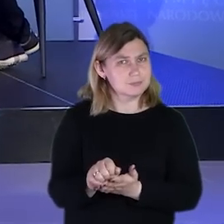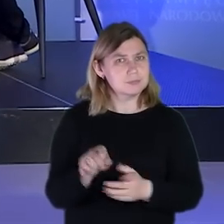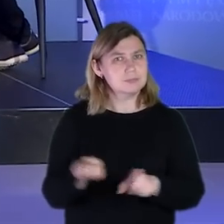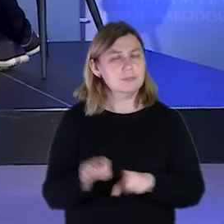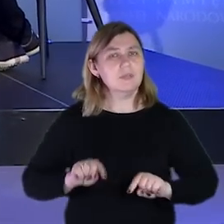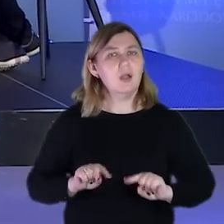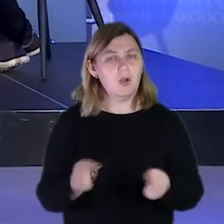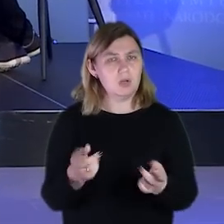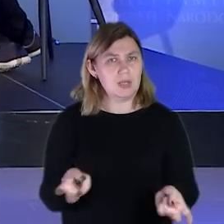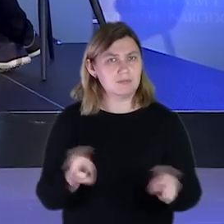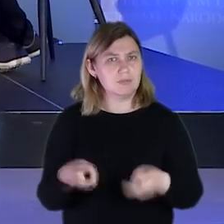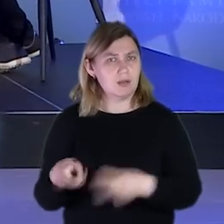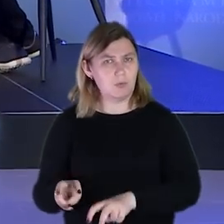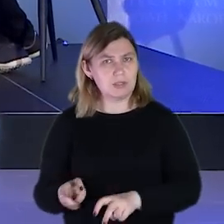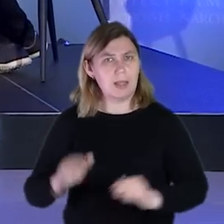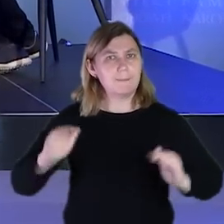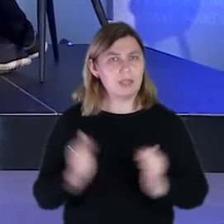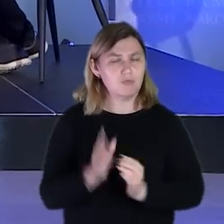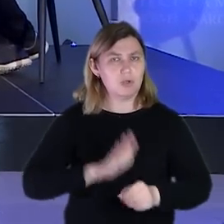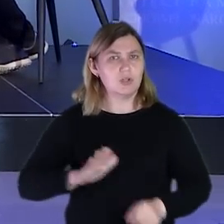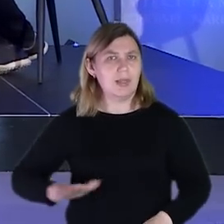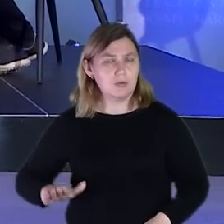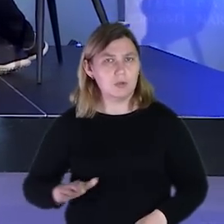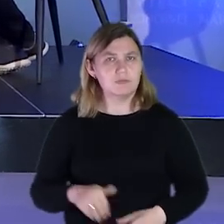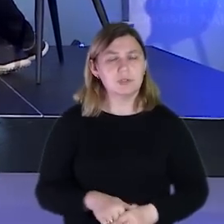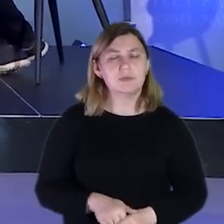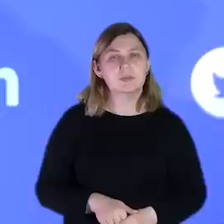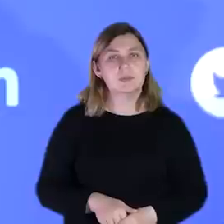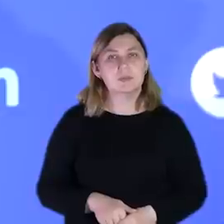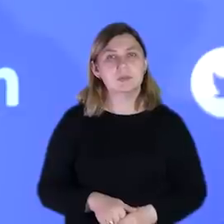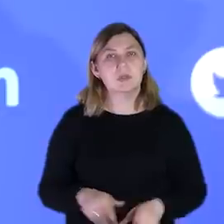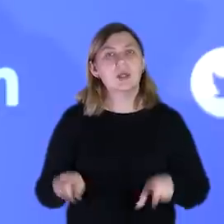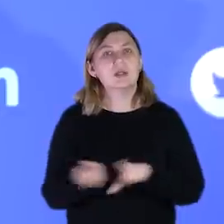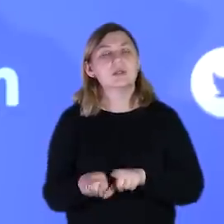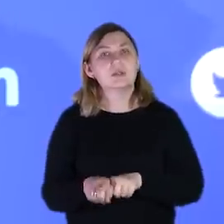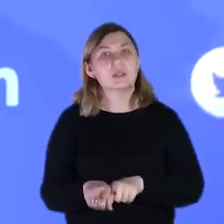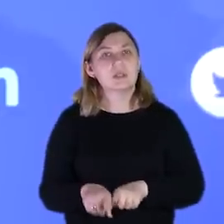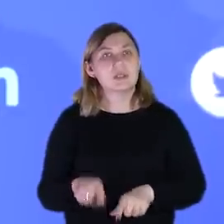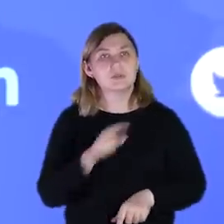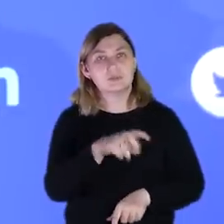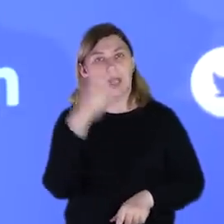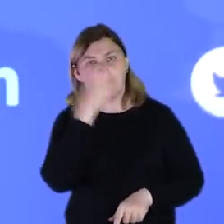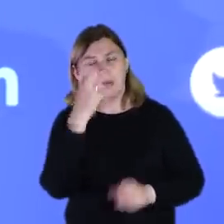organizacji zakładanych na bazie mniejszości narodowych. I interesowało ich wszystko,